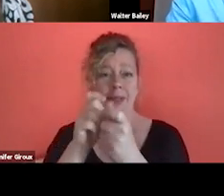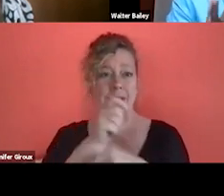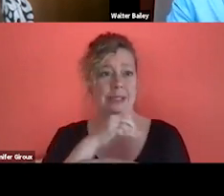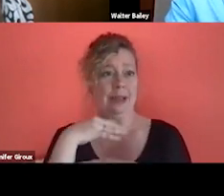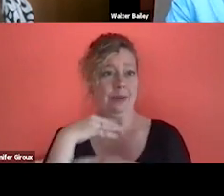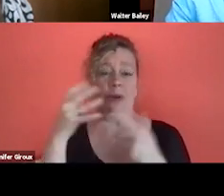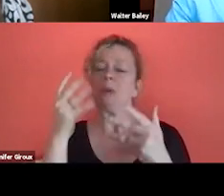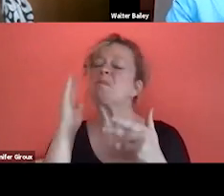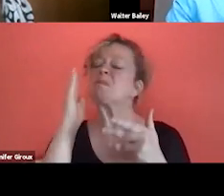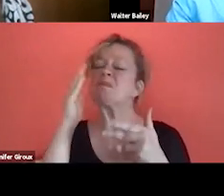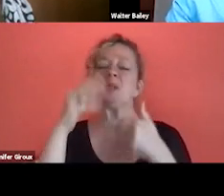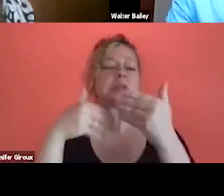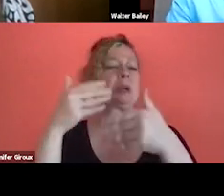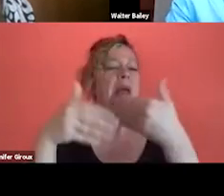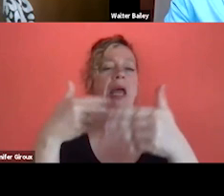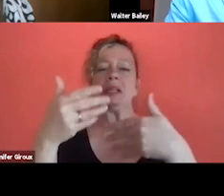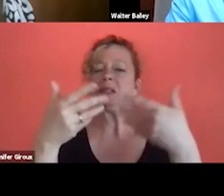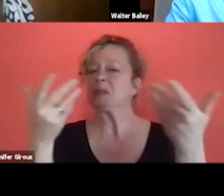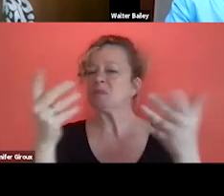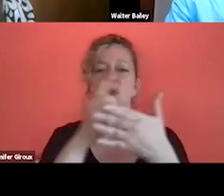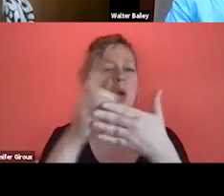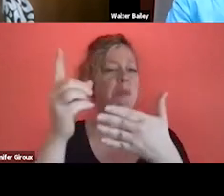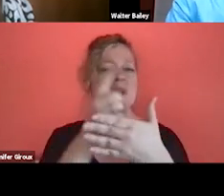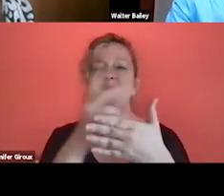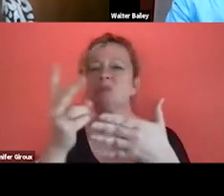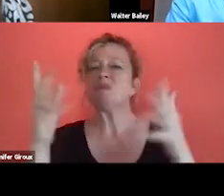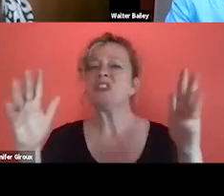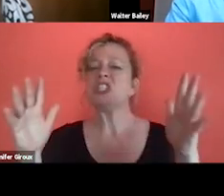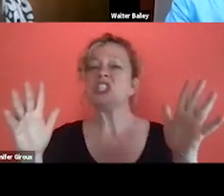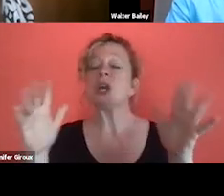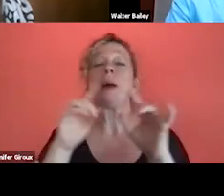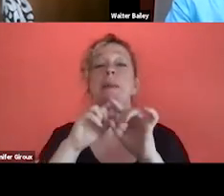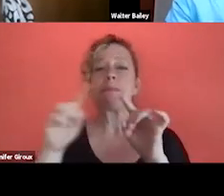"Oh, esto va a pasar en una semana o dos", pero fue empeorando progresivamente,